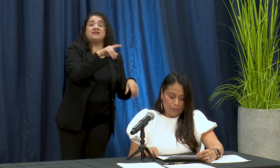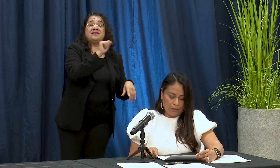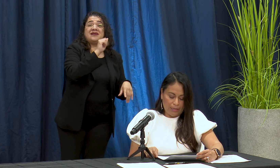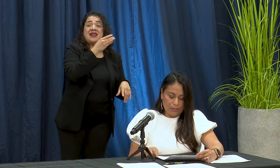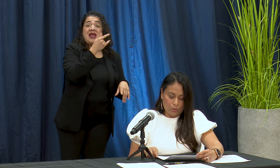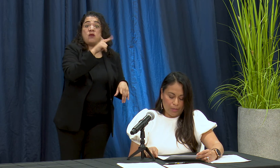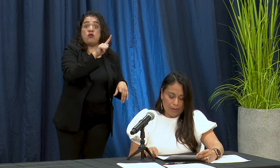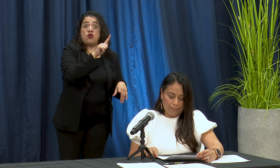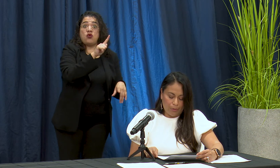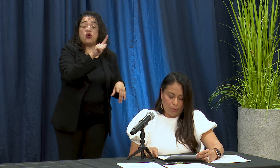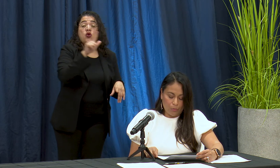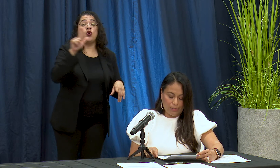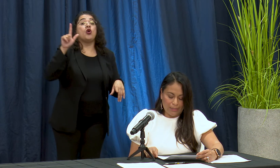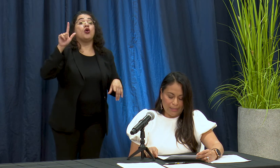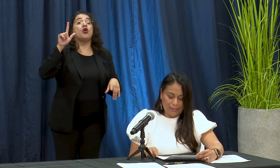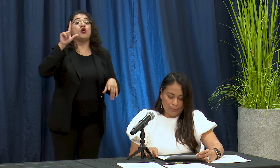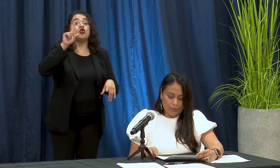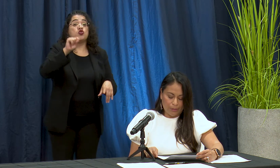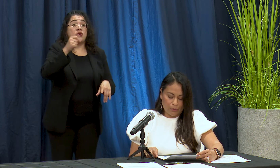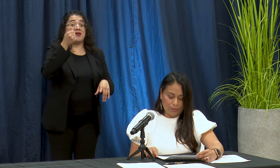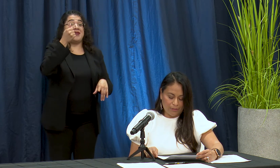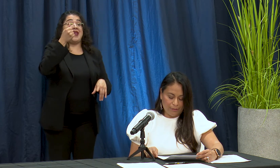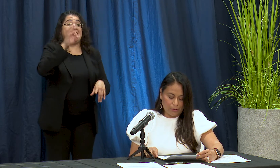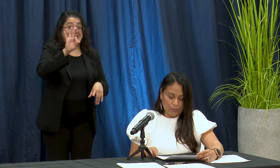de la historia pero agency estamos viendo los efectos